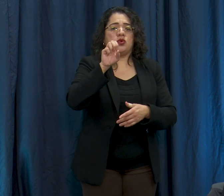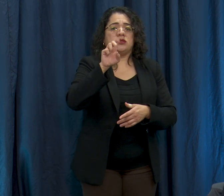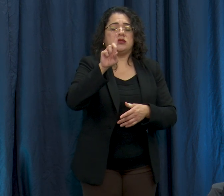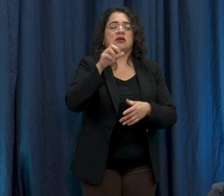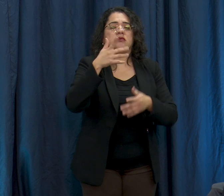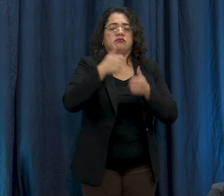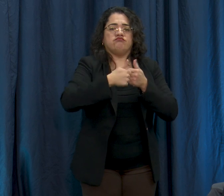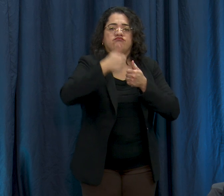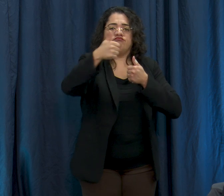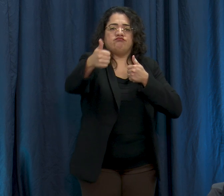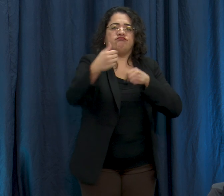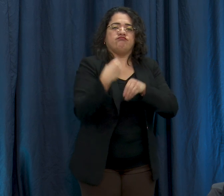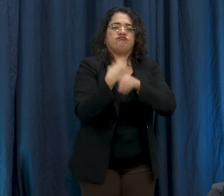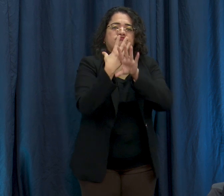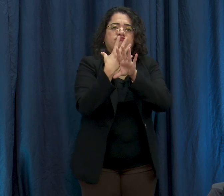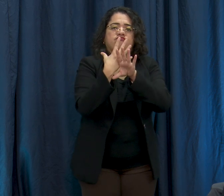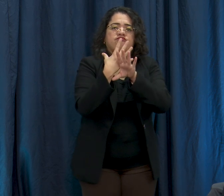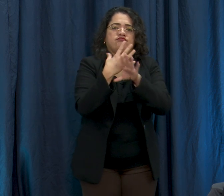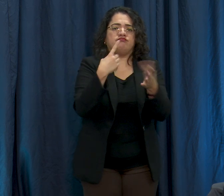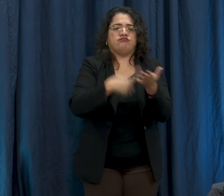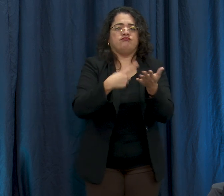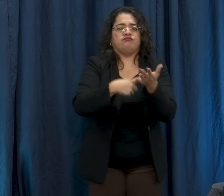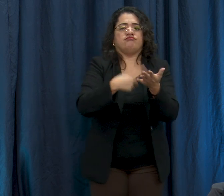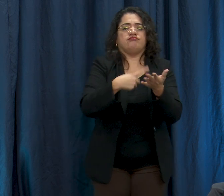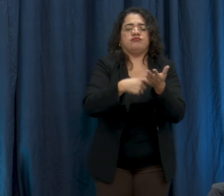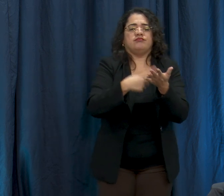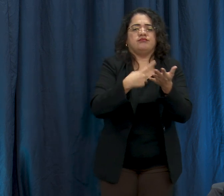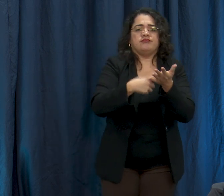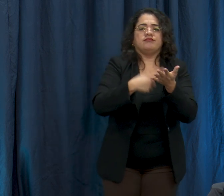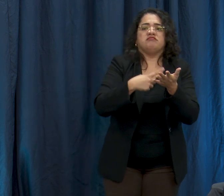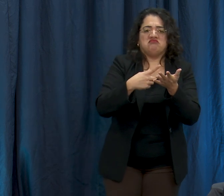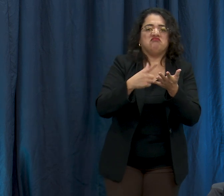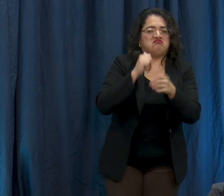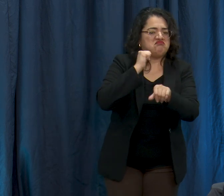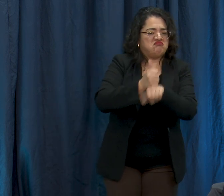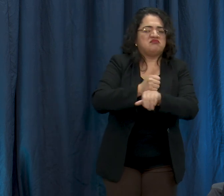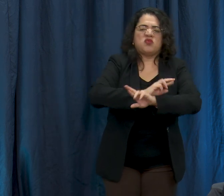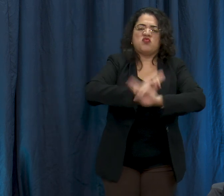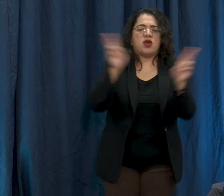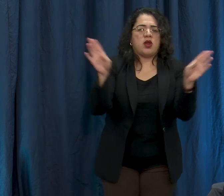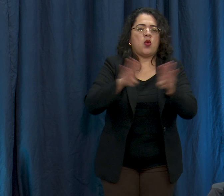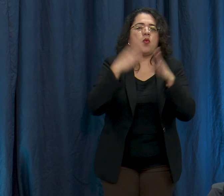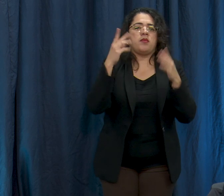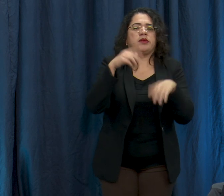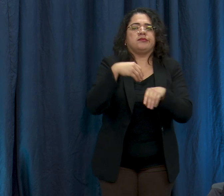distancia con con con los estudiantes en la ciudad de Long Beach no es practicum